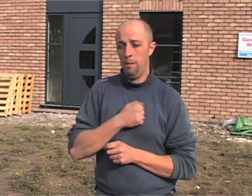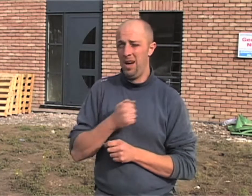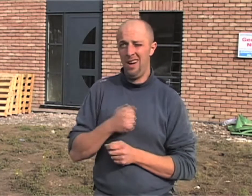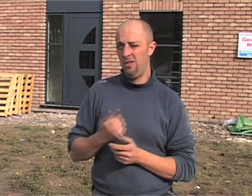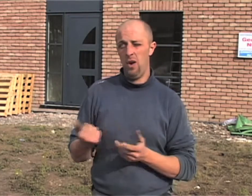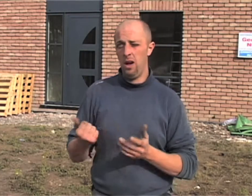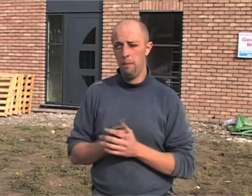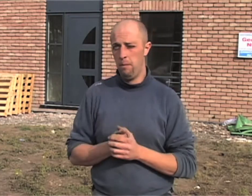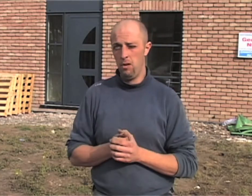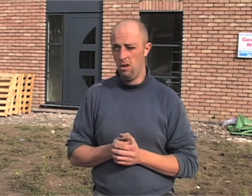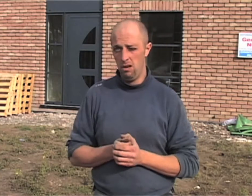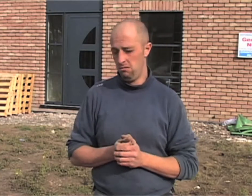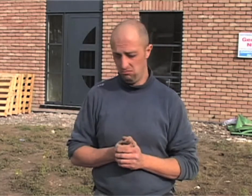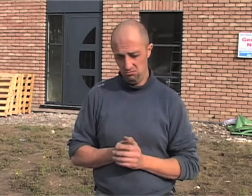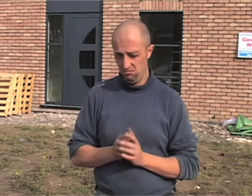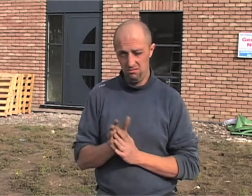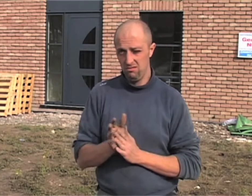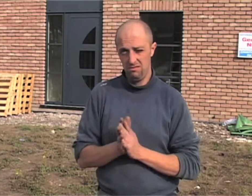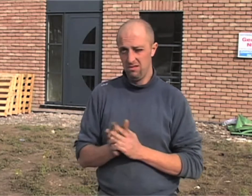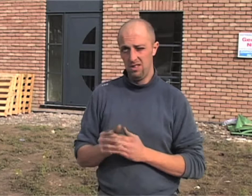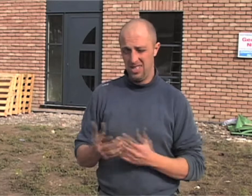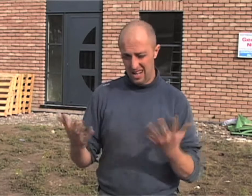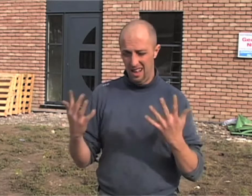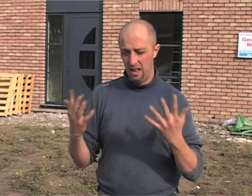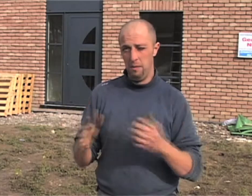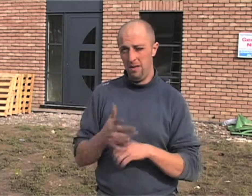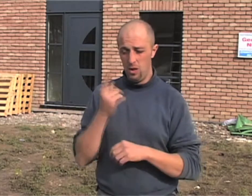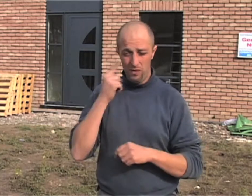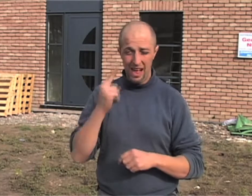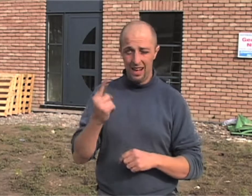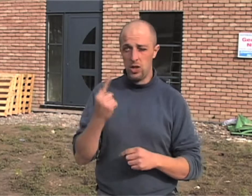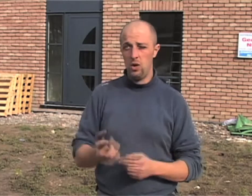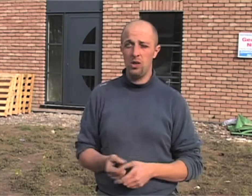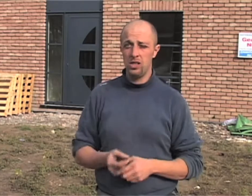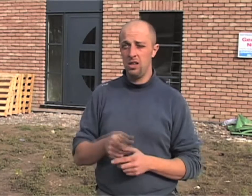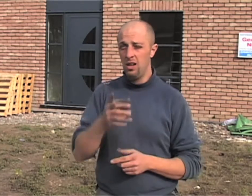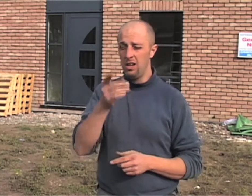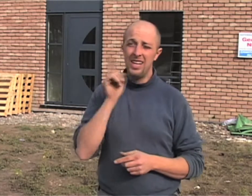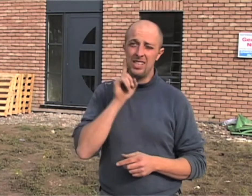Il ne faut pas avoir peur. Les sourds sont plus attentifs que les personnes entendantes.